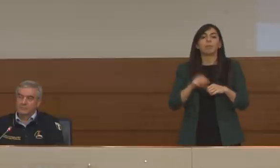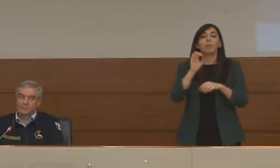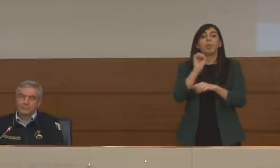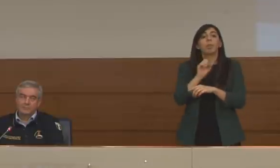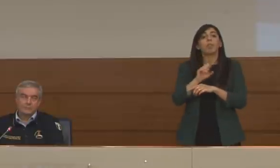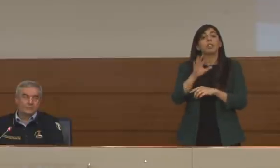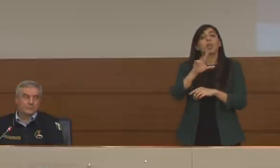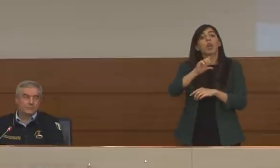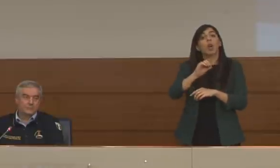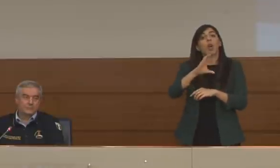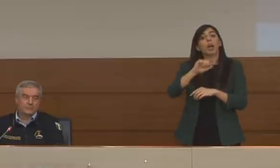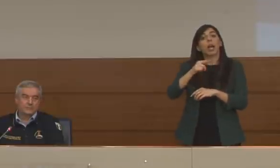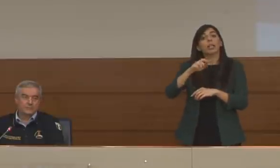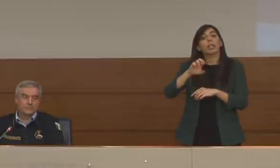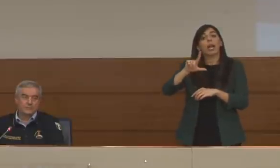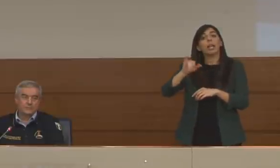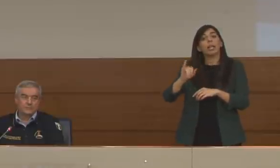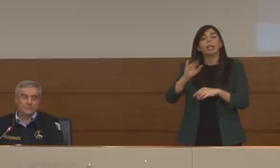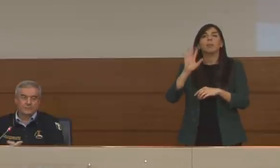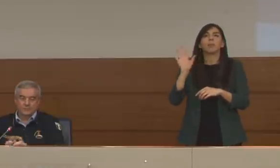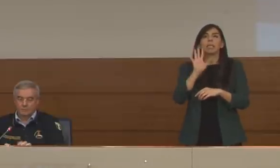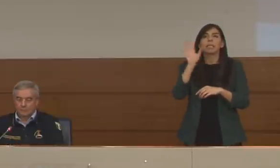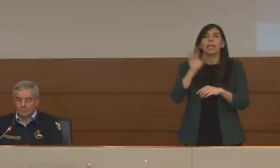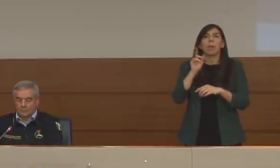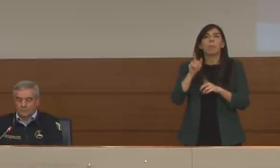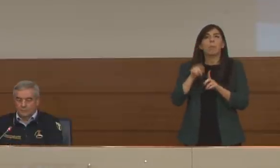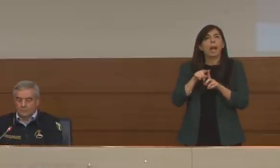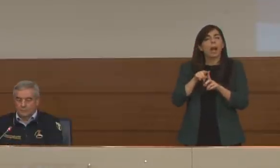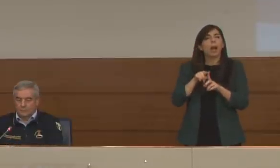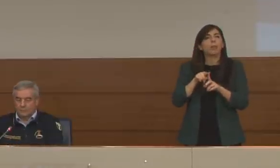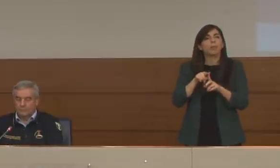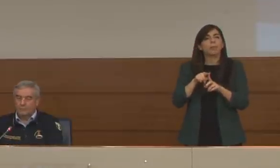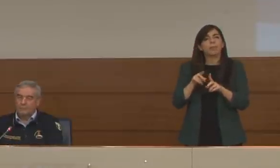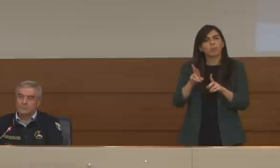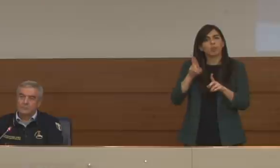mi sembra non più tardi di domenica o sabato, ha fornito un aggiornamento